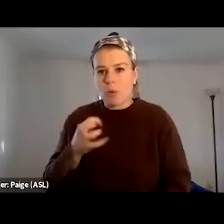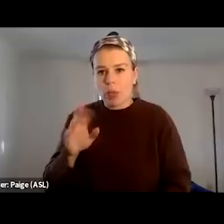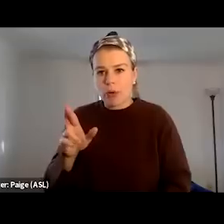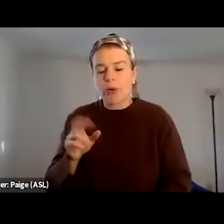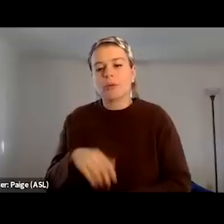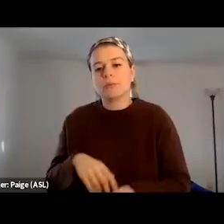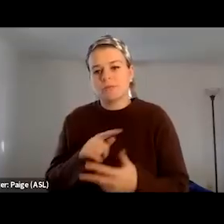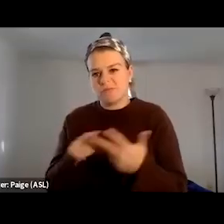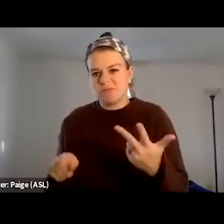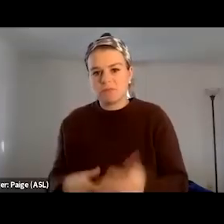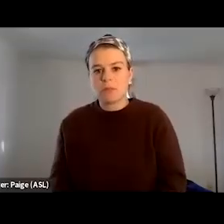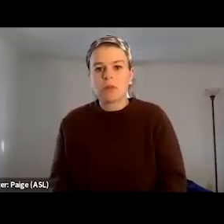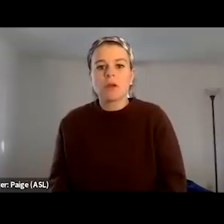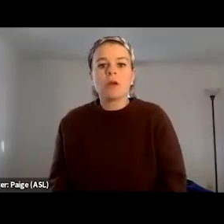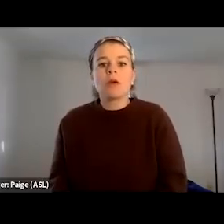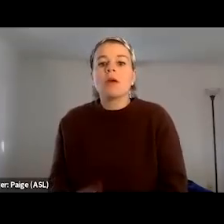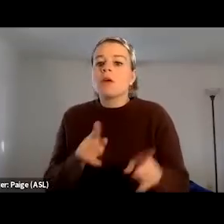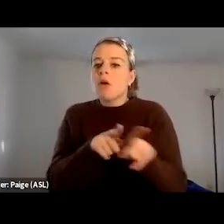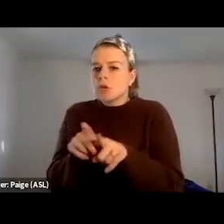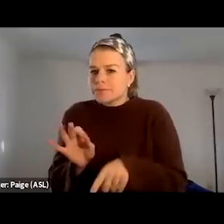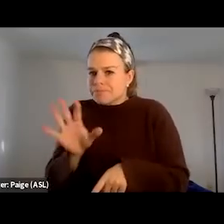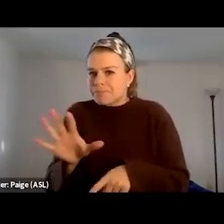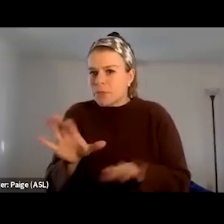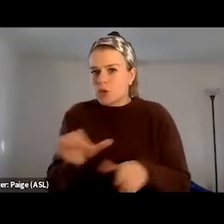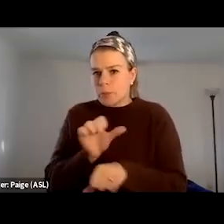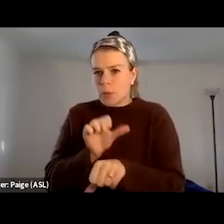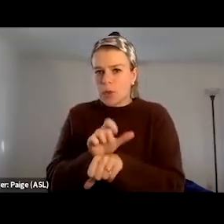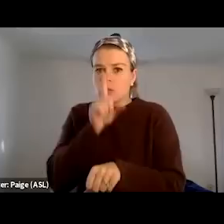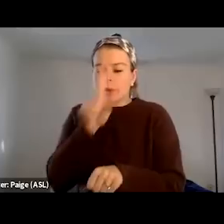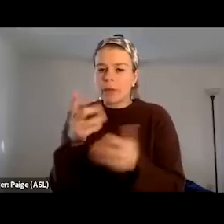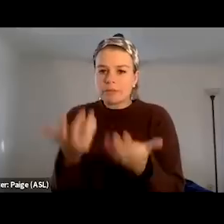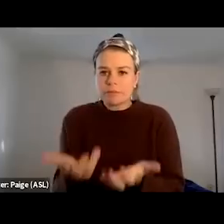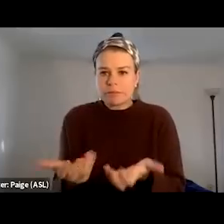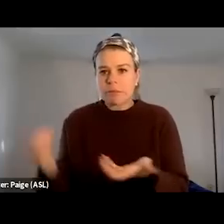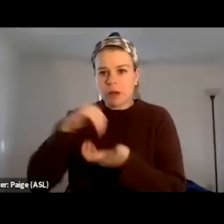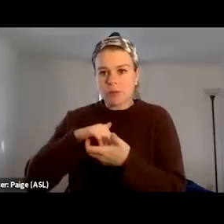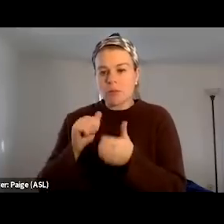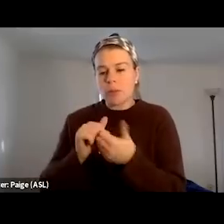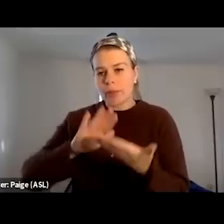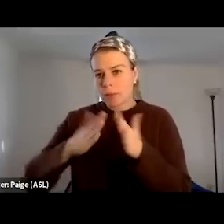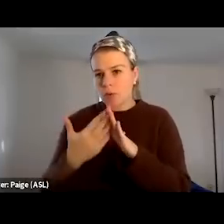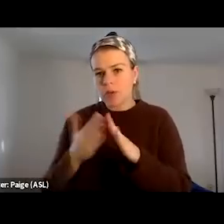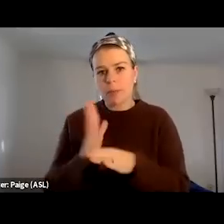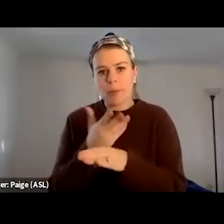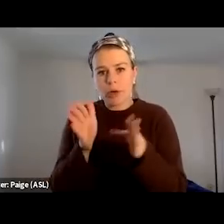También me gustaría decir que hago mi trabajo en gran colaboración con socios comunitarios. Hago mucha investigación participativa